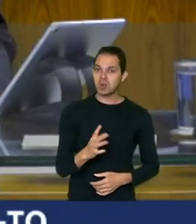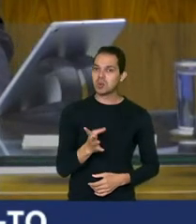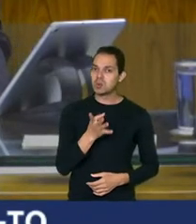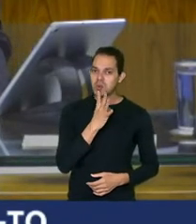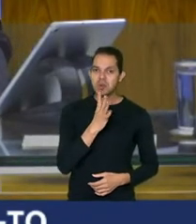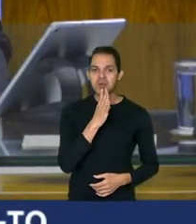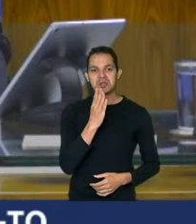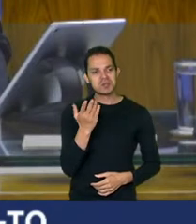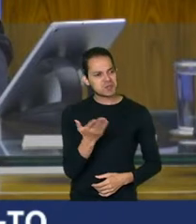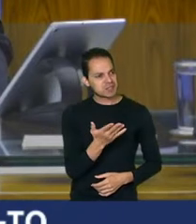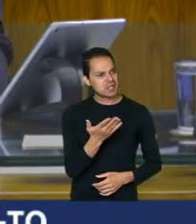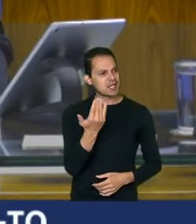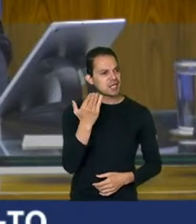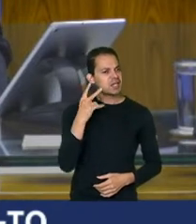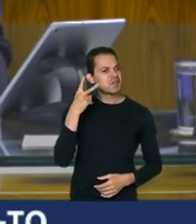DO TOCANTINS. EU QUE CONHEÇO VOSSA EXCELÊNCIA COMO